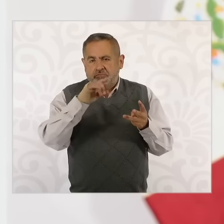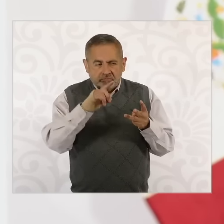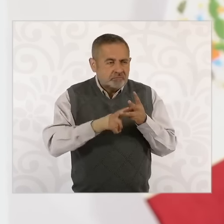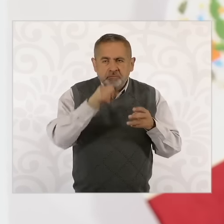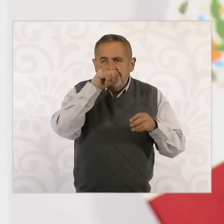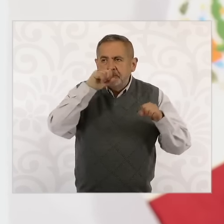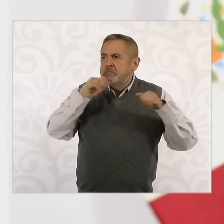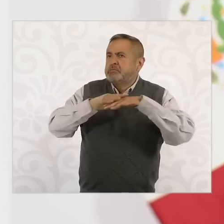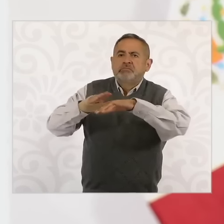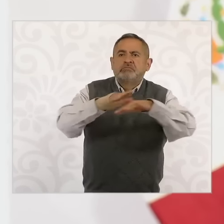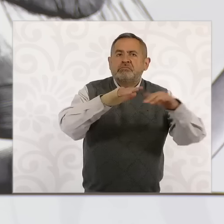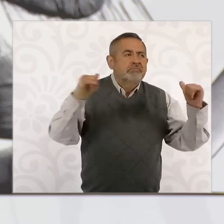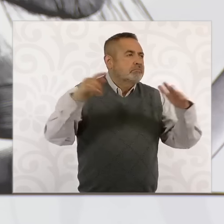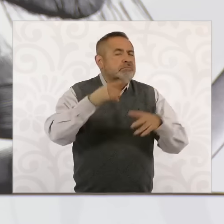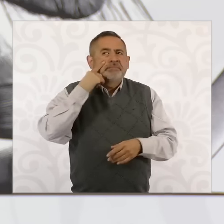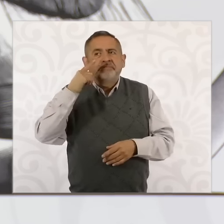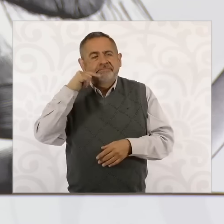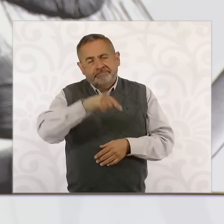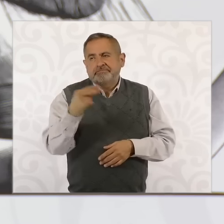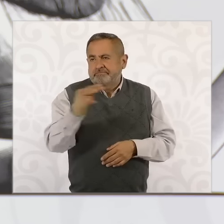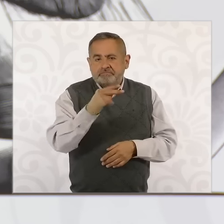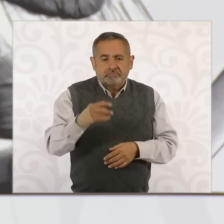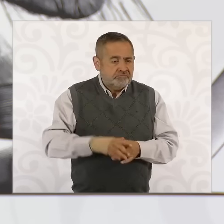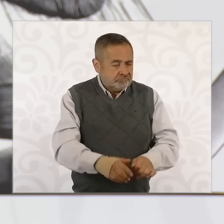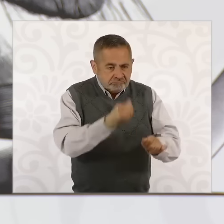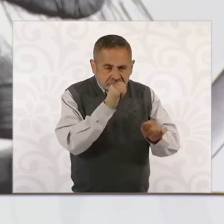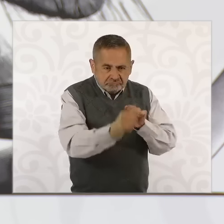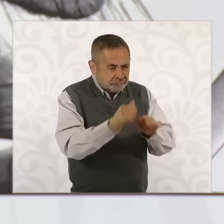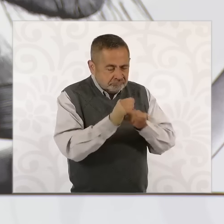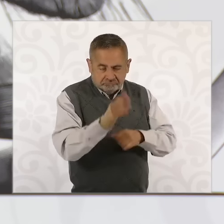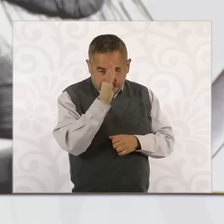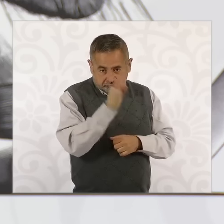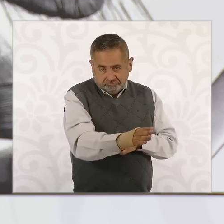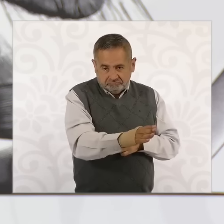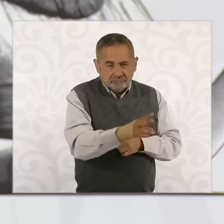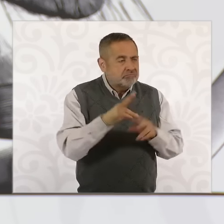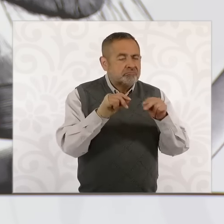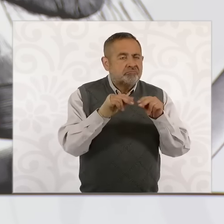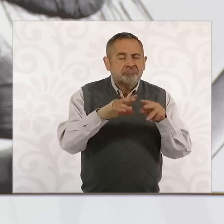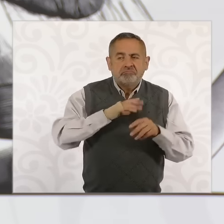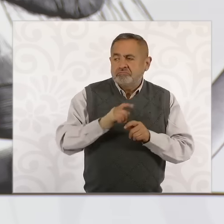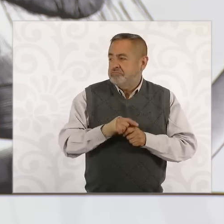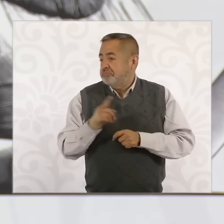se explica el proyecto y los pagos son de manera directa, sin ningún intermediario. Entonces,